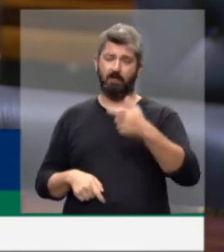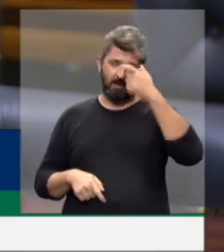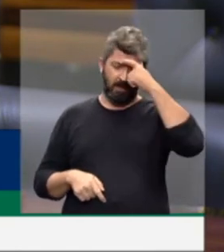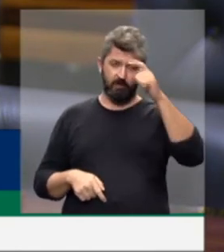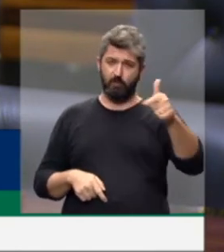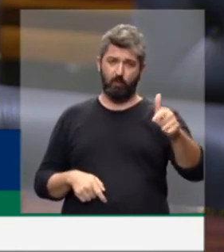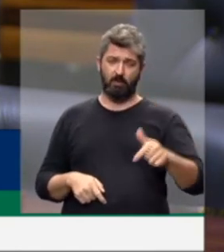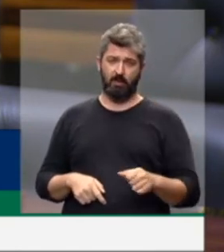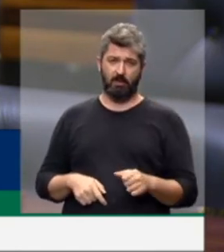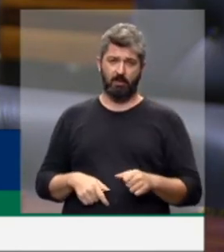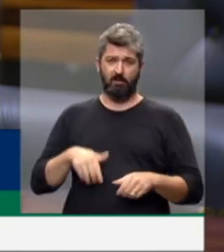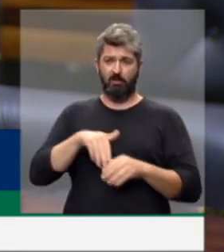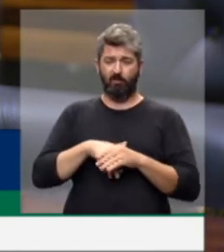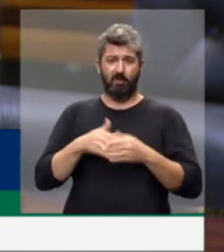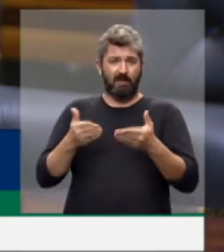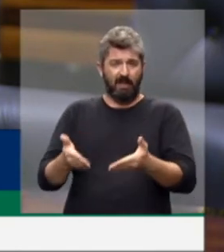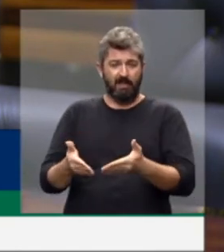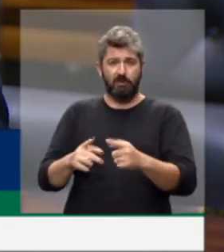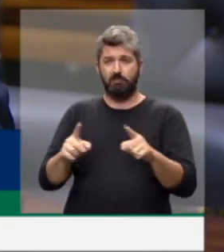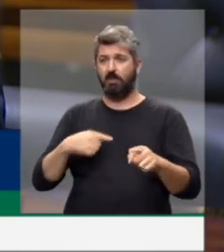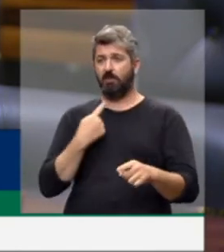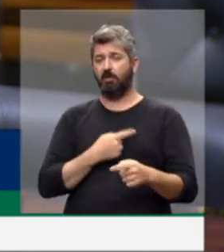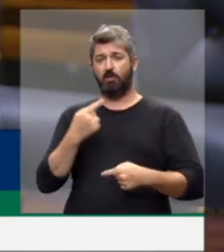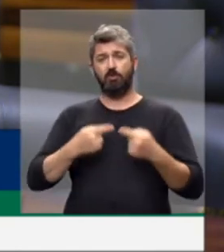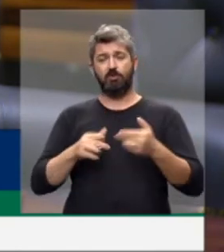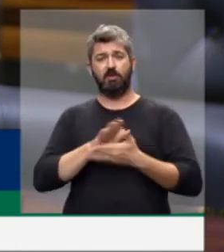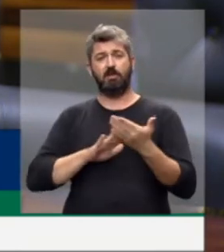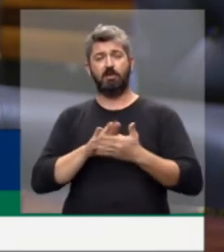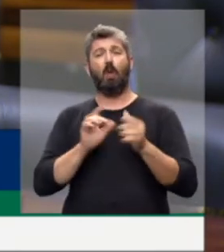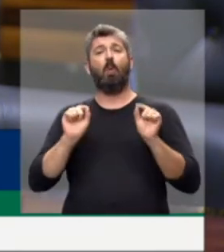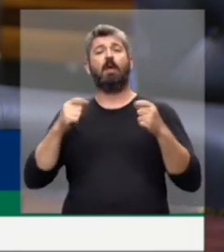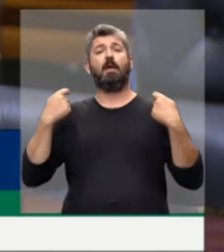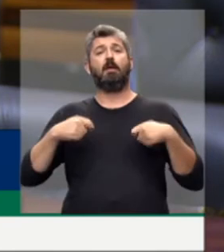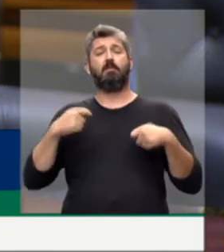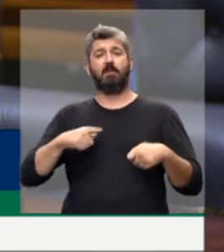DE UMA ENERGIA LIMPA, AUTOSSUSTENTÁVEL, NUM MOMENTO COMO ESSE? ENTÃO EU DIRIA QUE NÃO É RACIONAL NÓS VOTARMOS